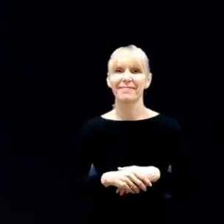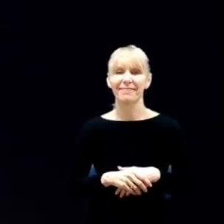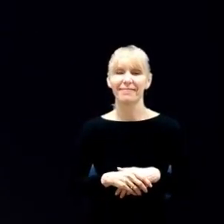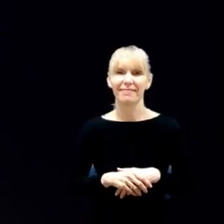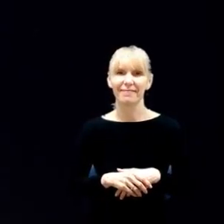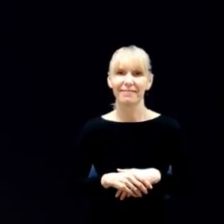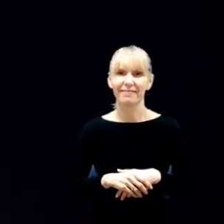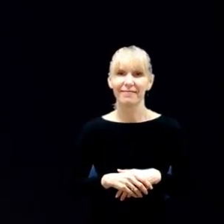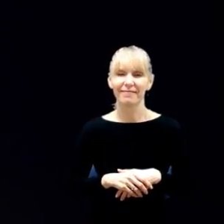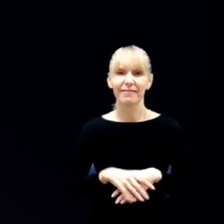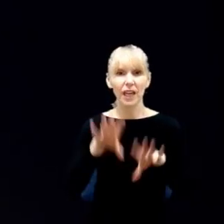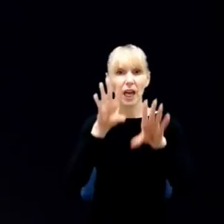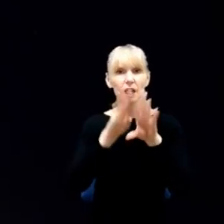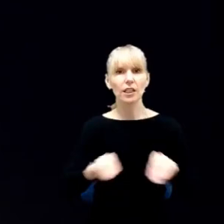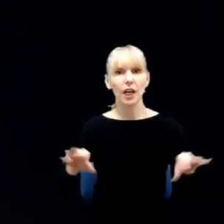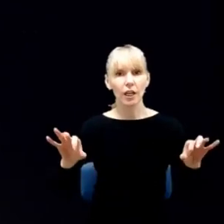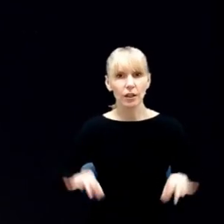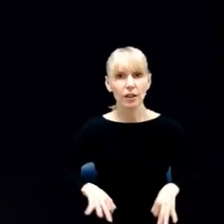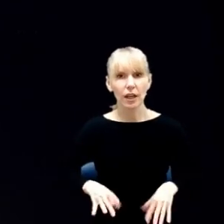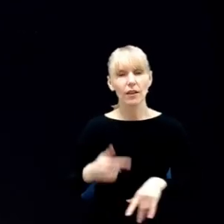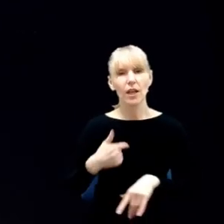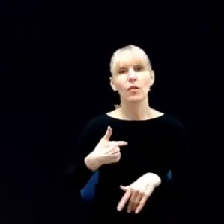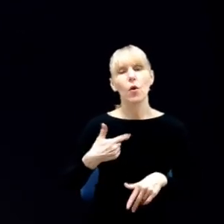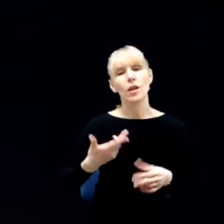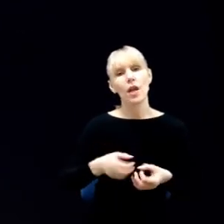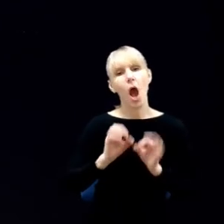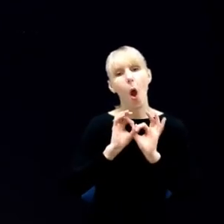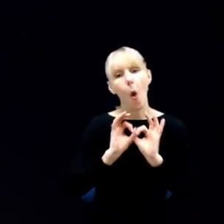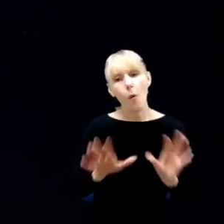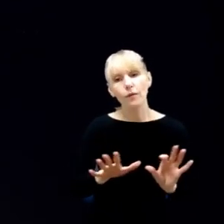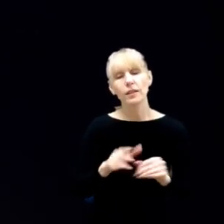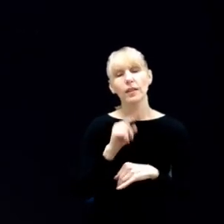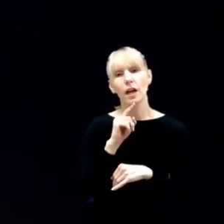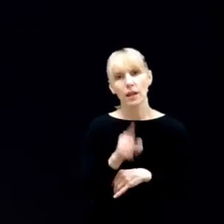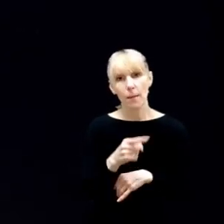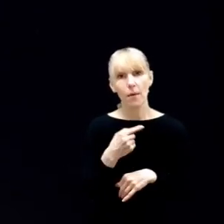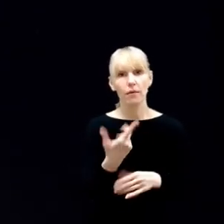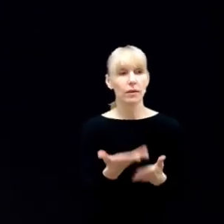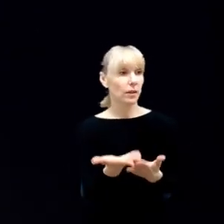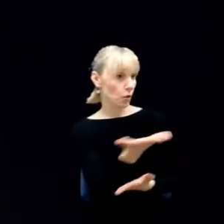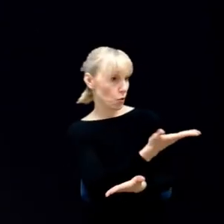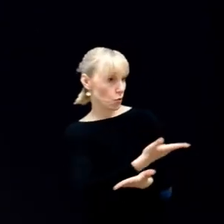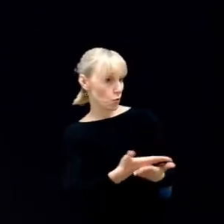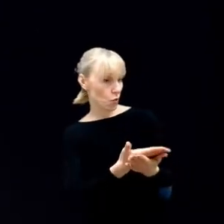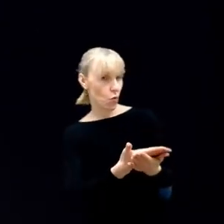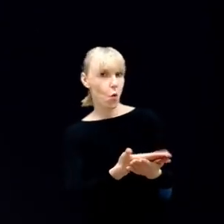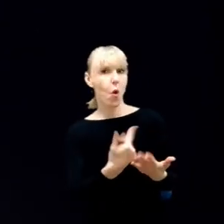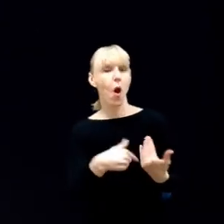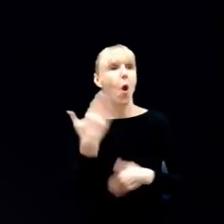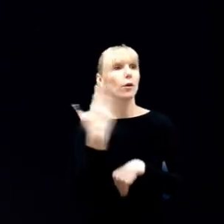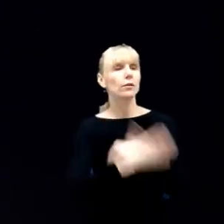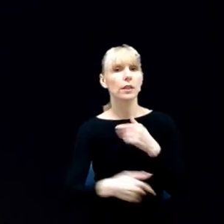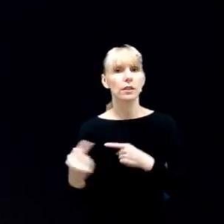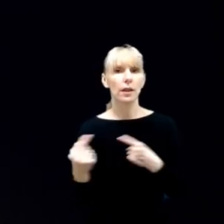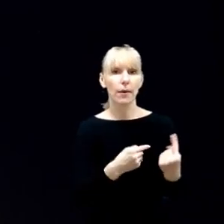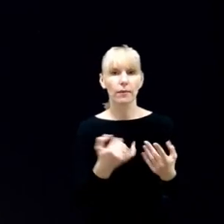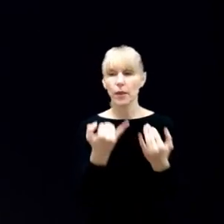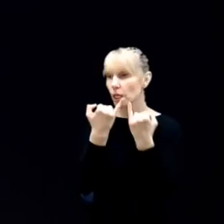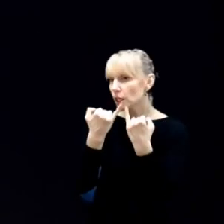Szanowni państwo, to ja oficjalnie podziękuję zarówno prelegentom ostatniej debaty, jak i innym zacnym gościom, którzy dzisiaj